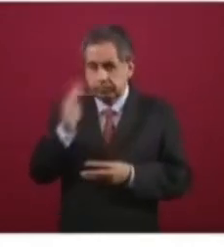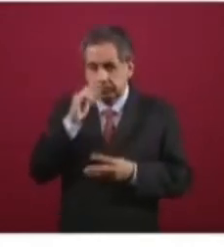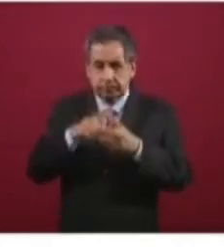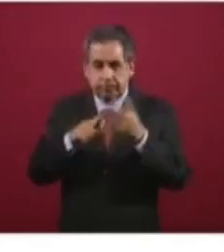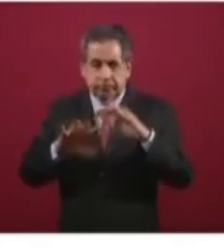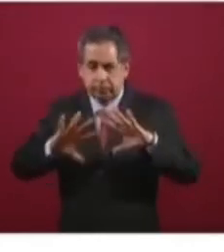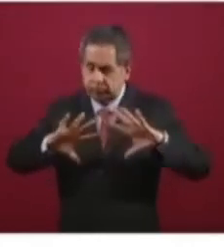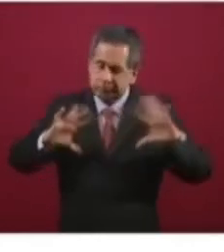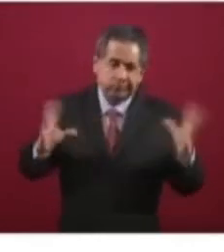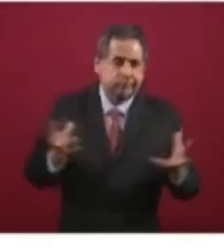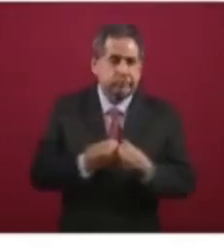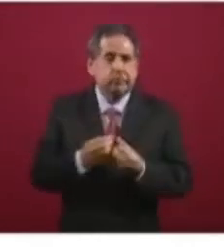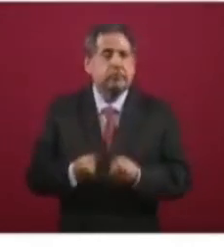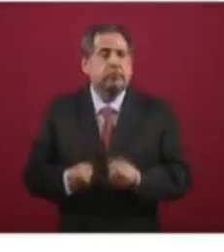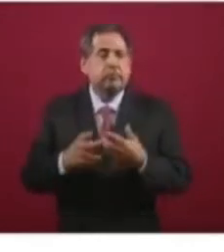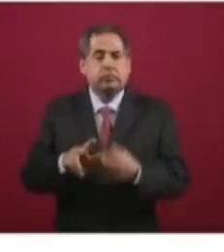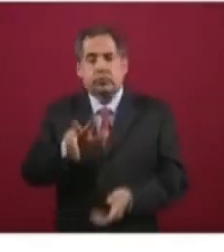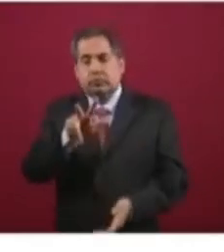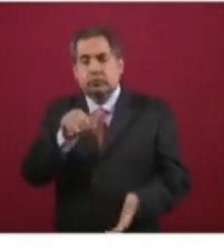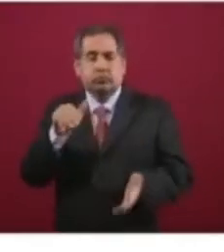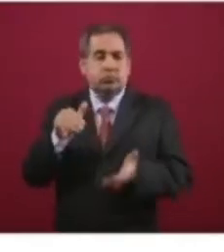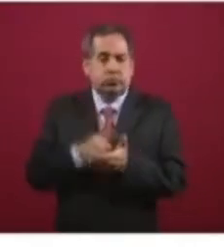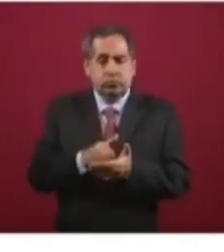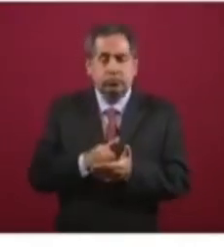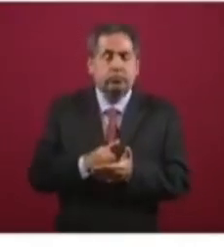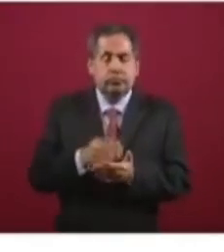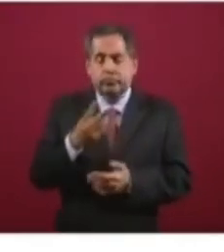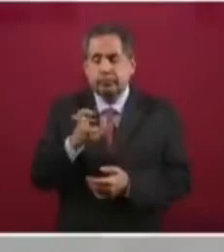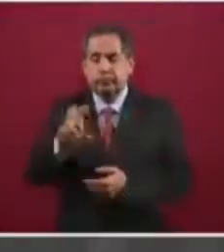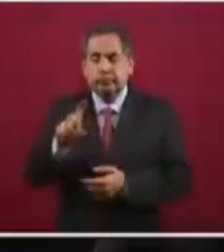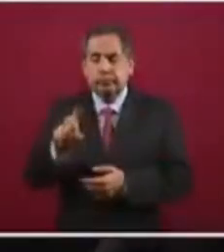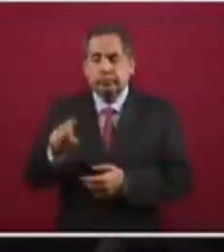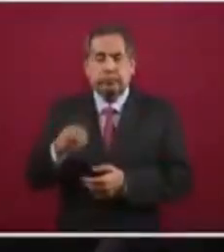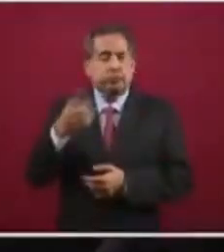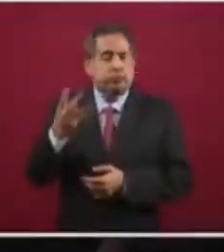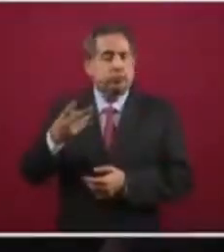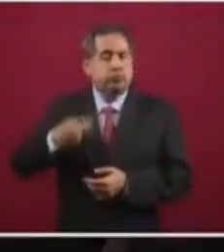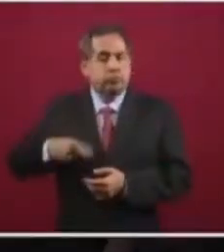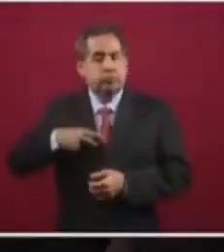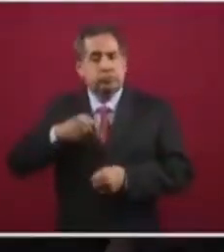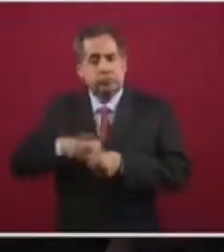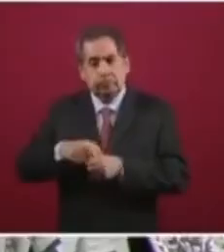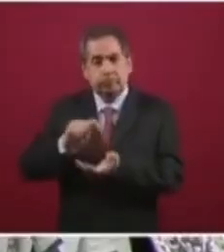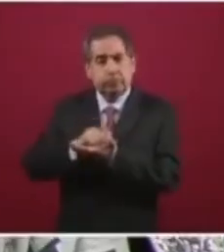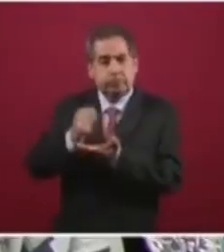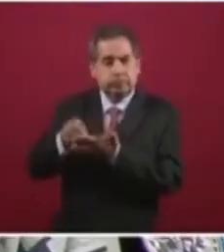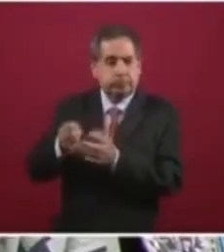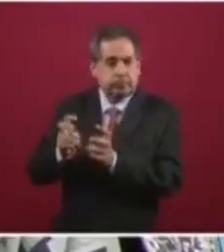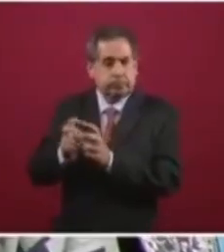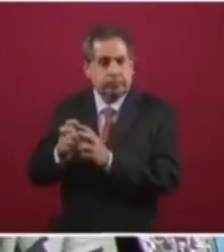un total de ocho mil 334 elementos en el estado de Tamaulipas.